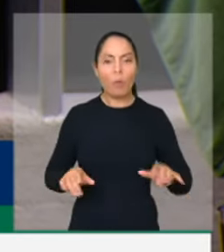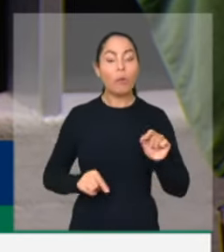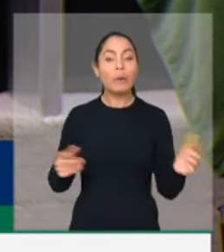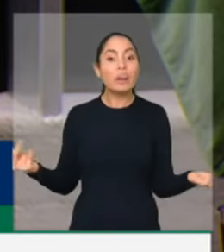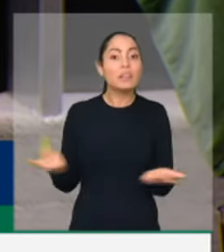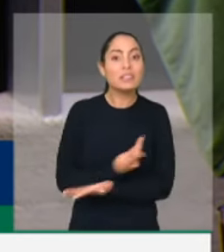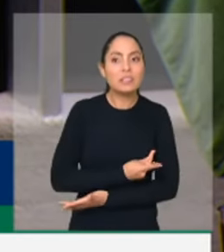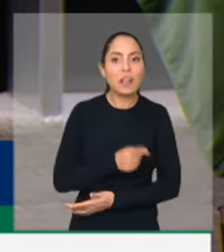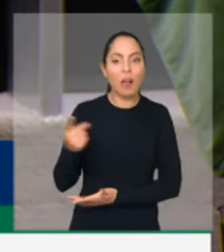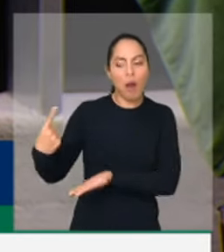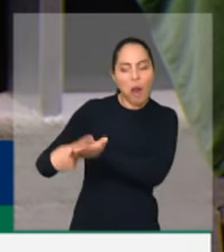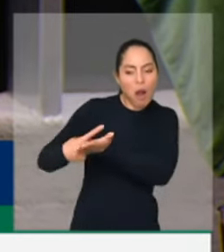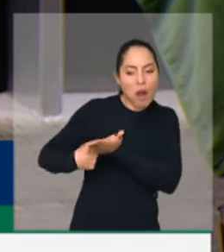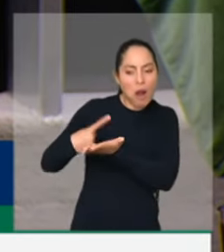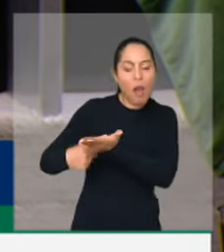QUERIA OUVIR. E PUDESSE